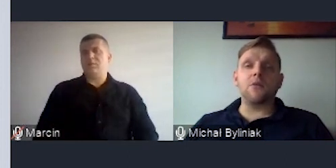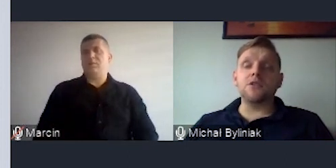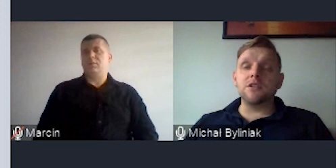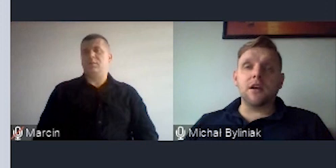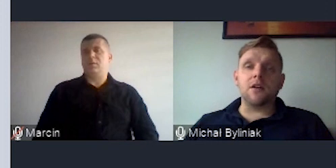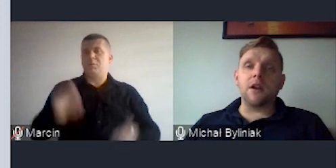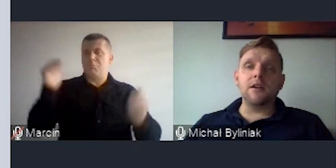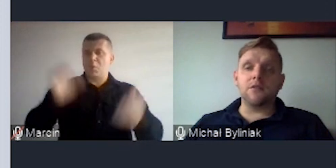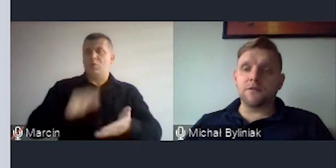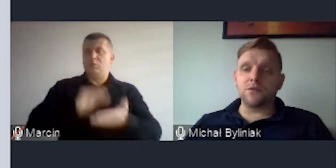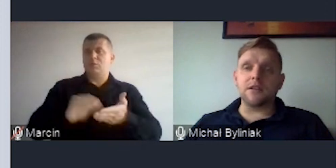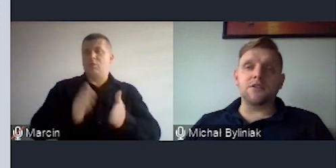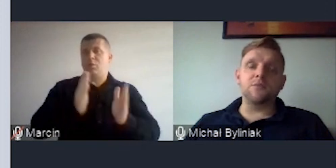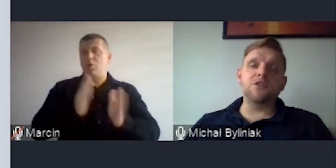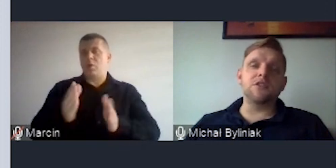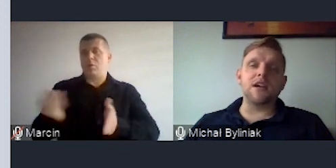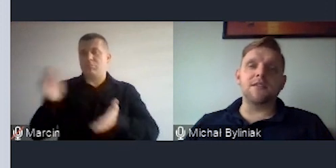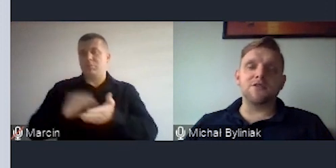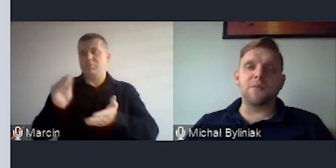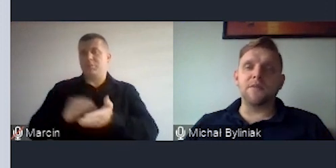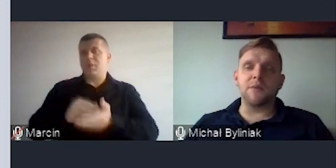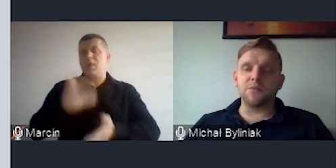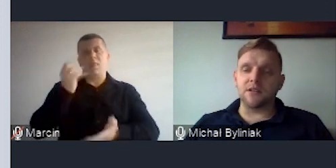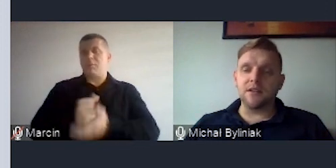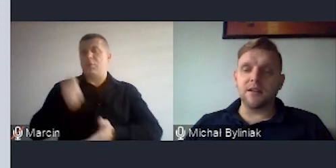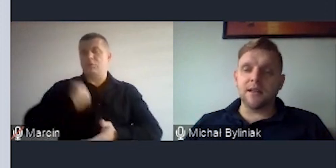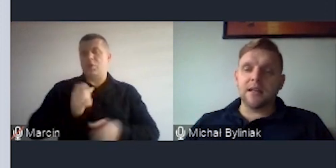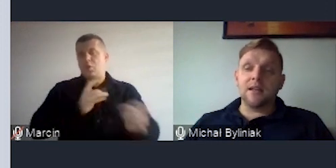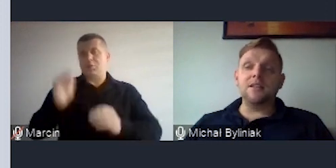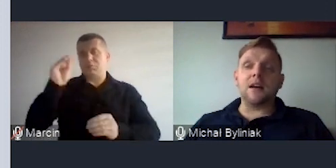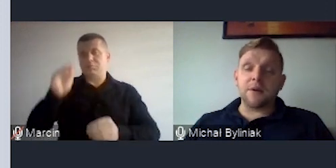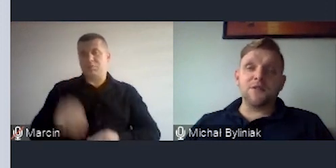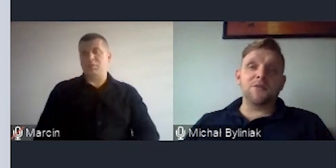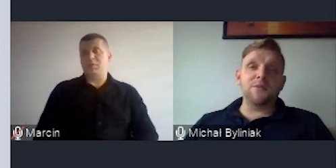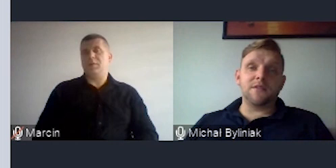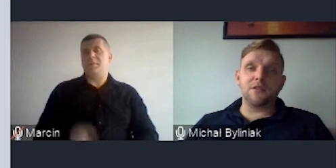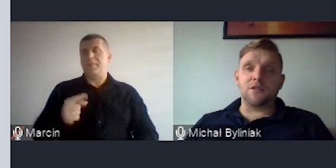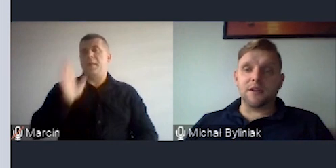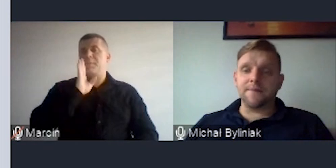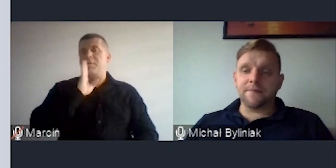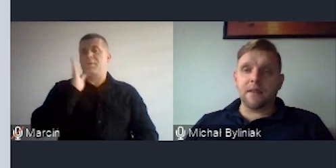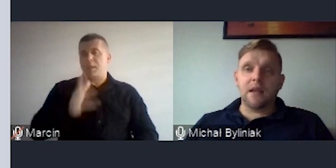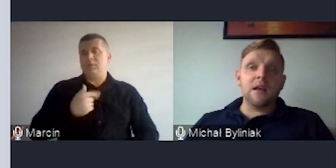Możecie je kolejno wrzucać, nie musicie czekać aż odpowiem na poprzednie, i tak prawdopodobnie was dogonię.